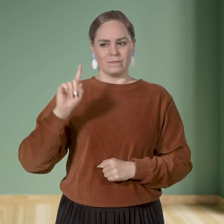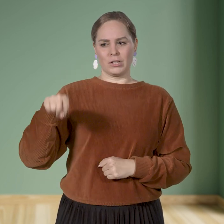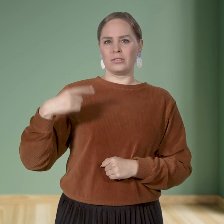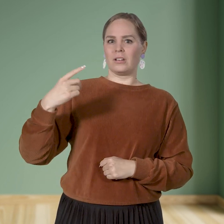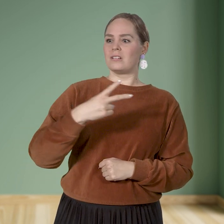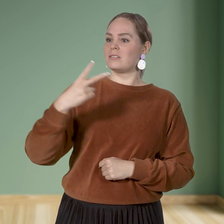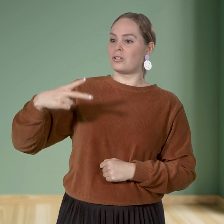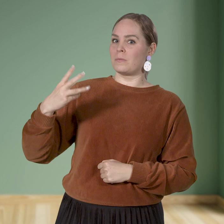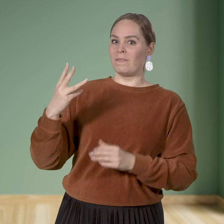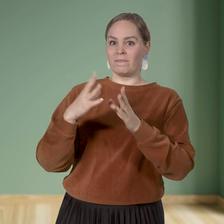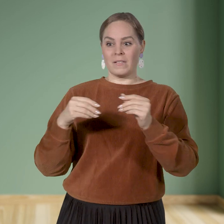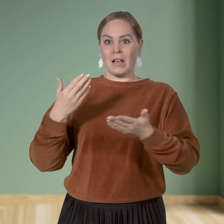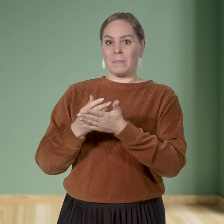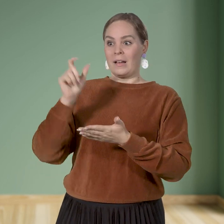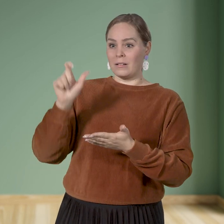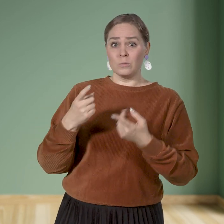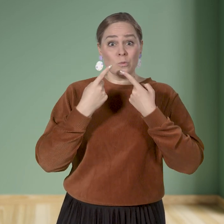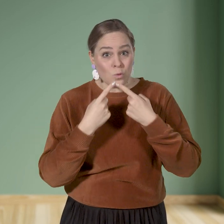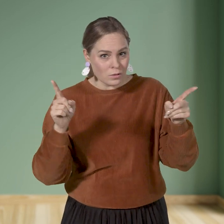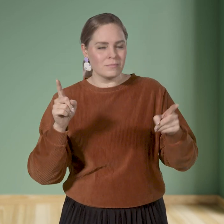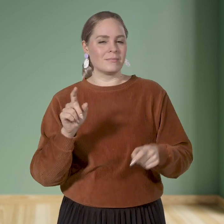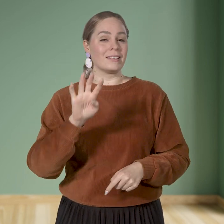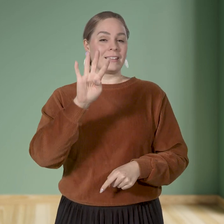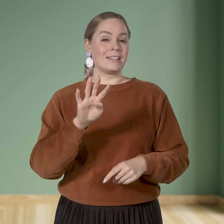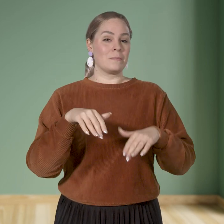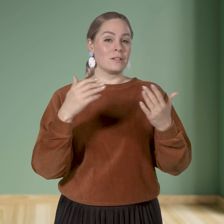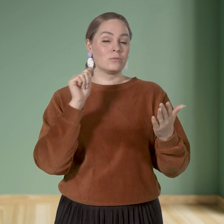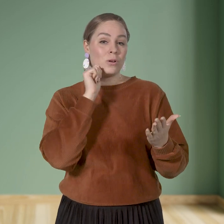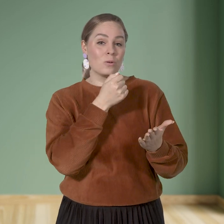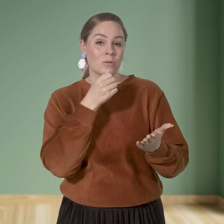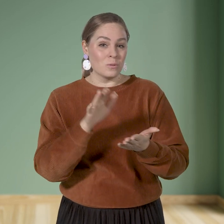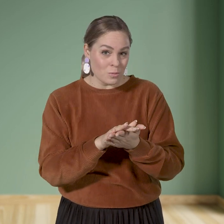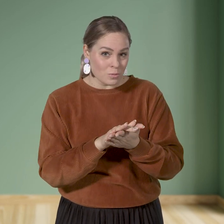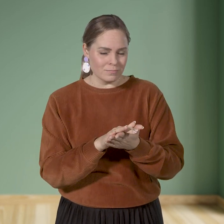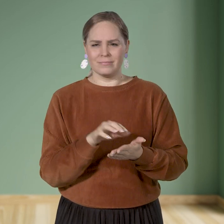Vuoden vapaaehtoinen 2023 -tunnustuspalkinnon saaja julkistetaan 4. joulukuuta.